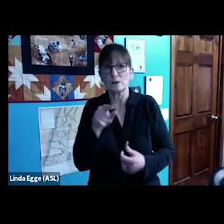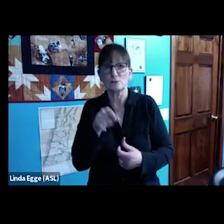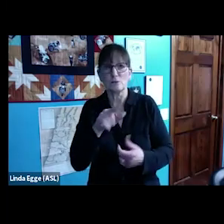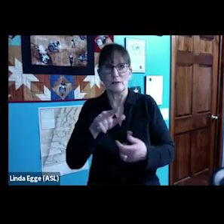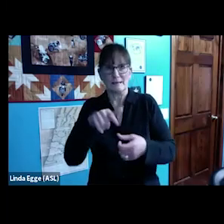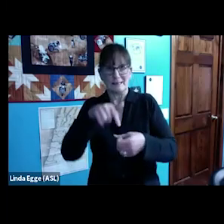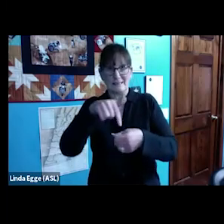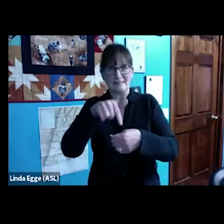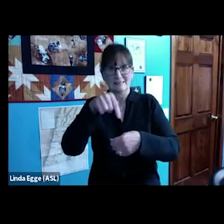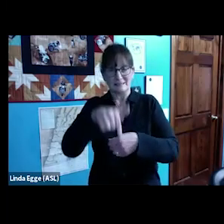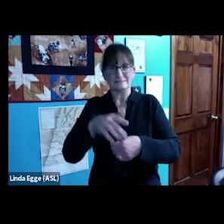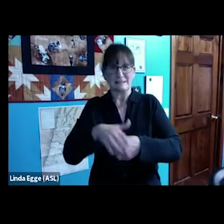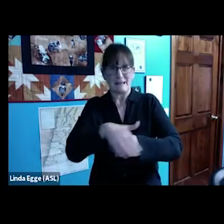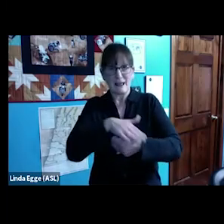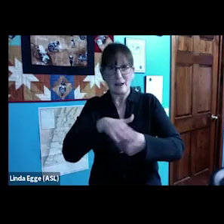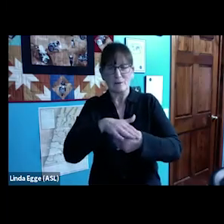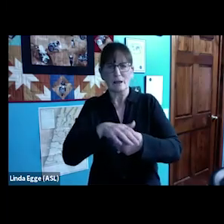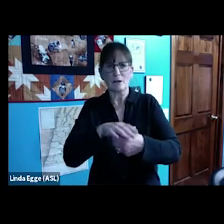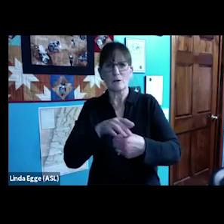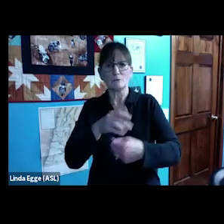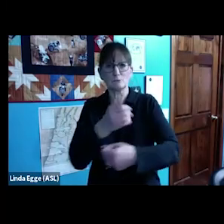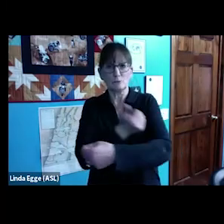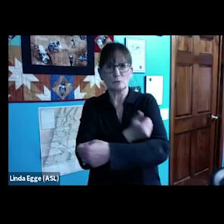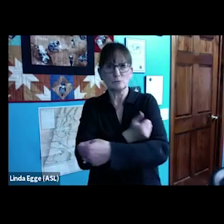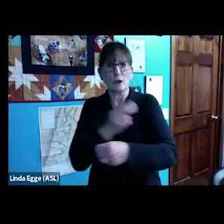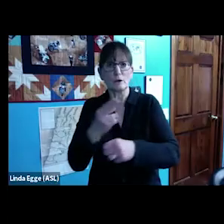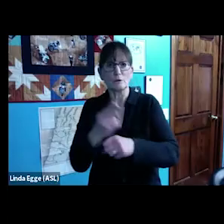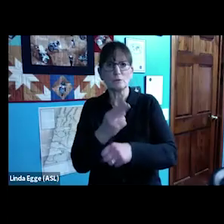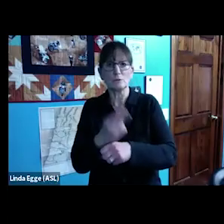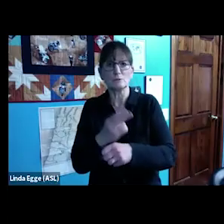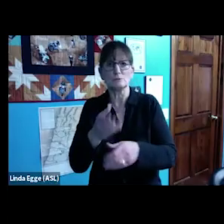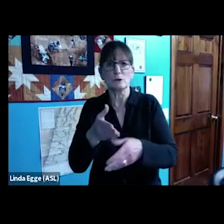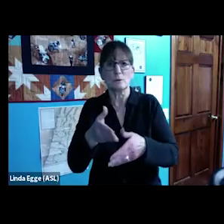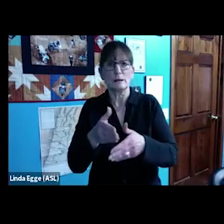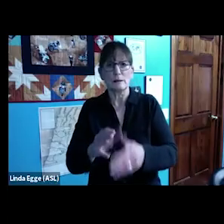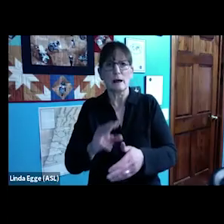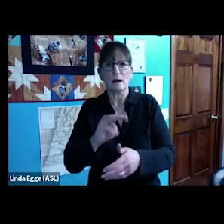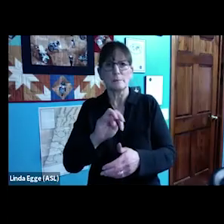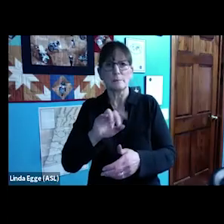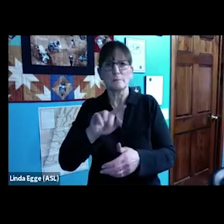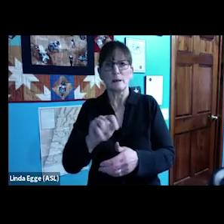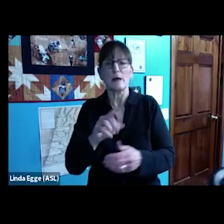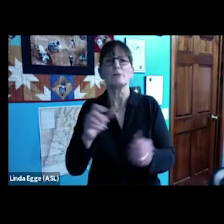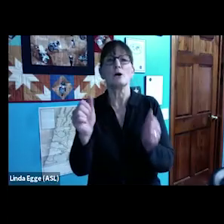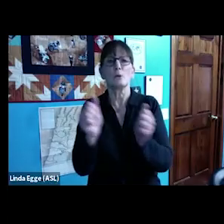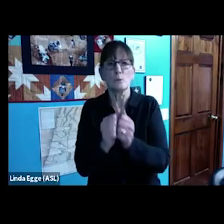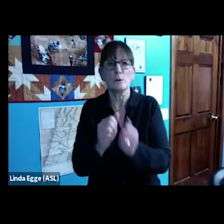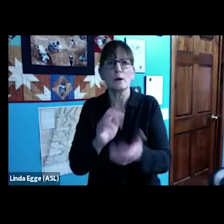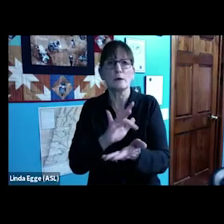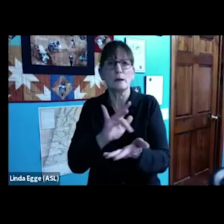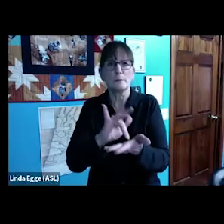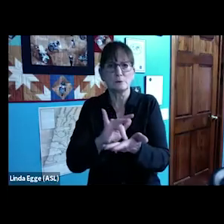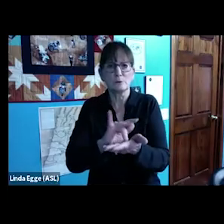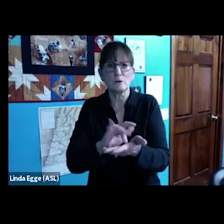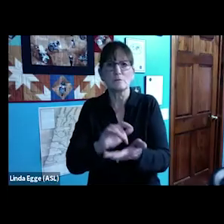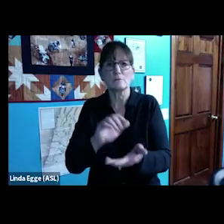Uso invitaciones y recordatorios en el calendario para todo. Lo recomiendo no solo para marcar cuándo vencen sus solicitudes,